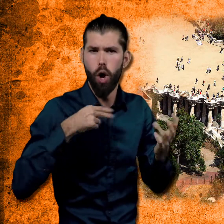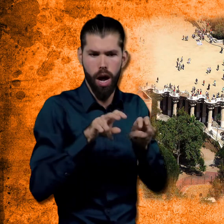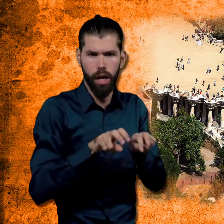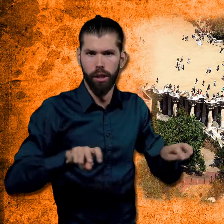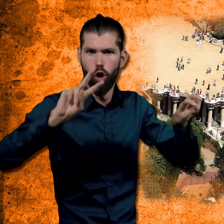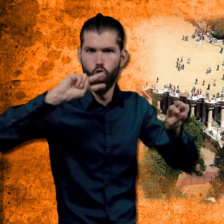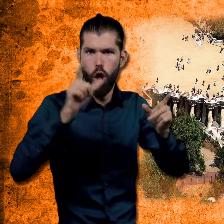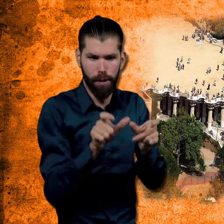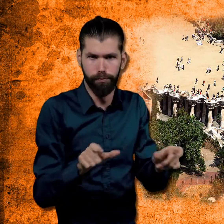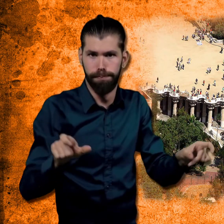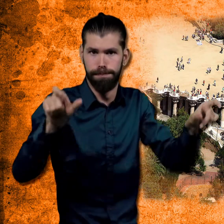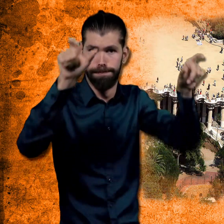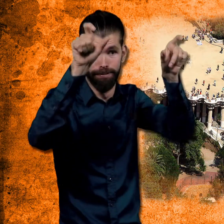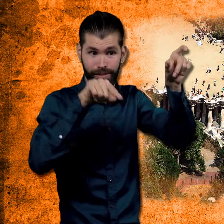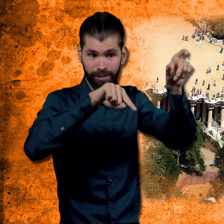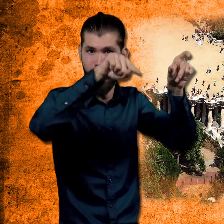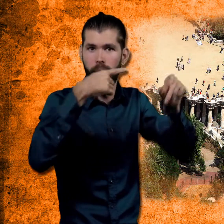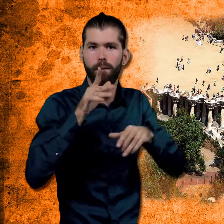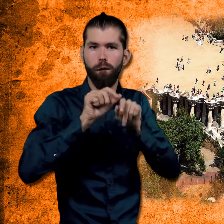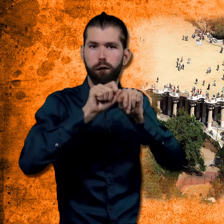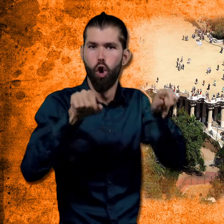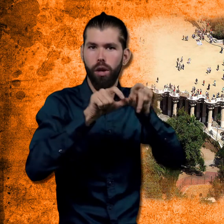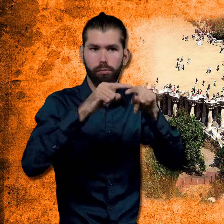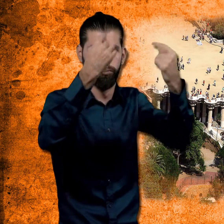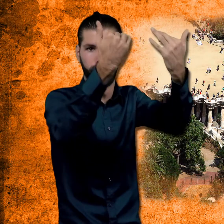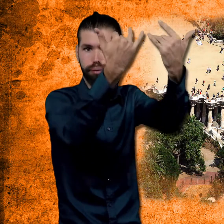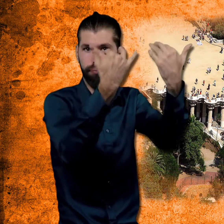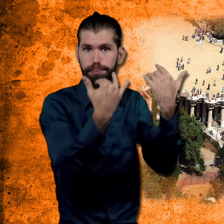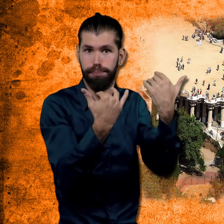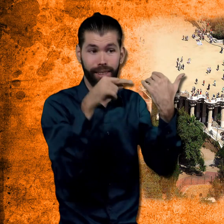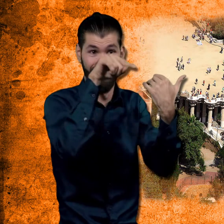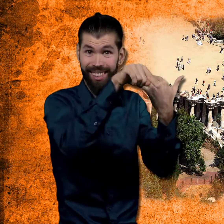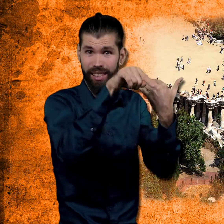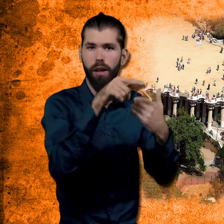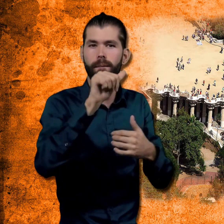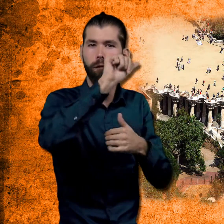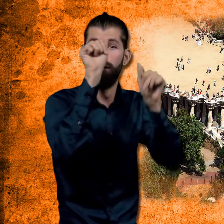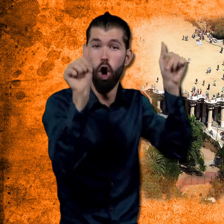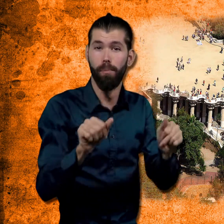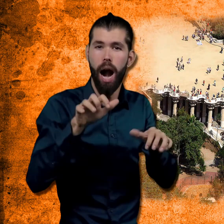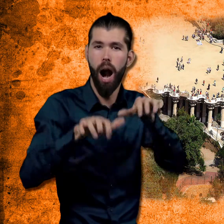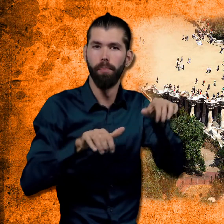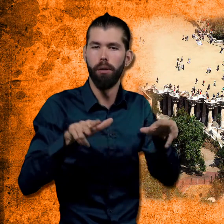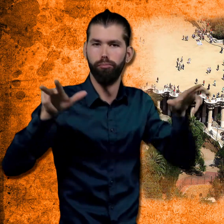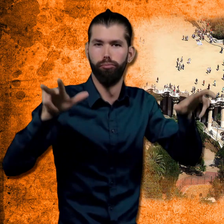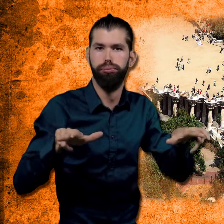és la doble graonada amb una monumental font central en forma de drac,